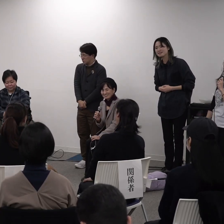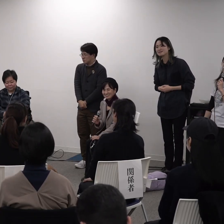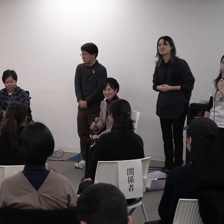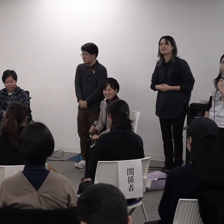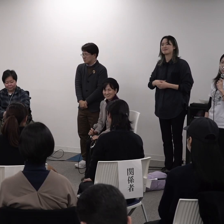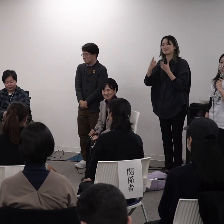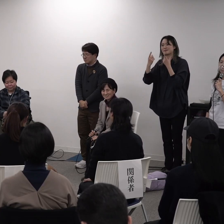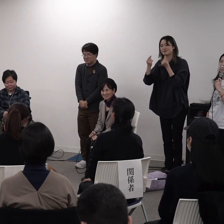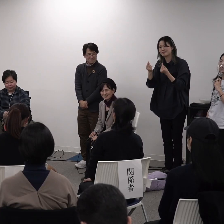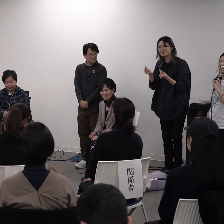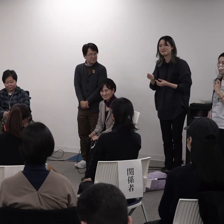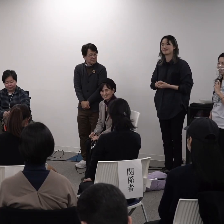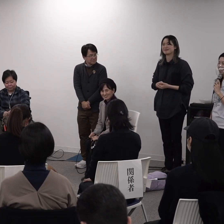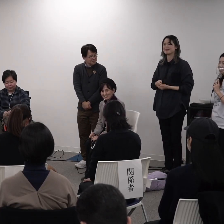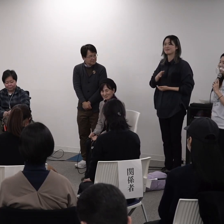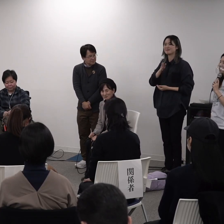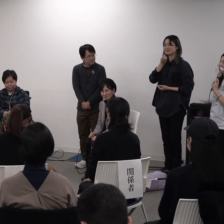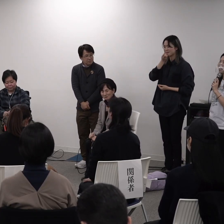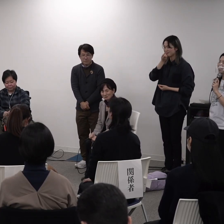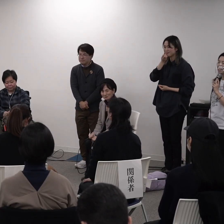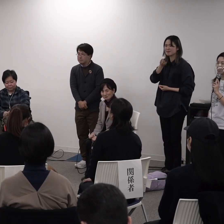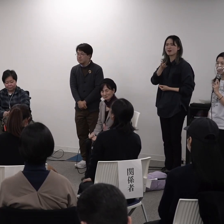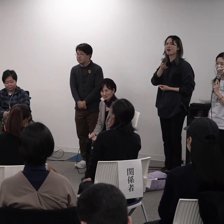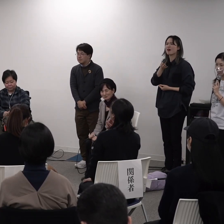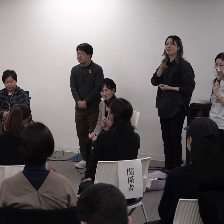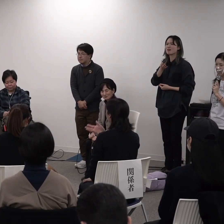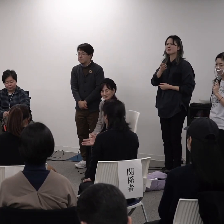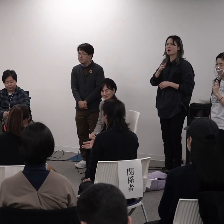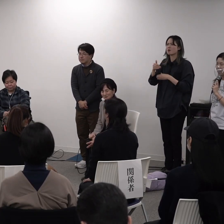橋爪）そうなんだって実はどうやって歩いているかと言うと